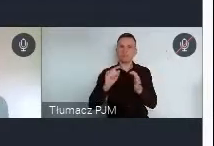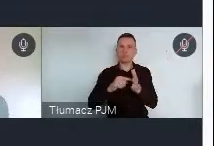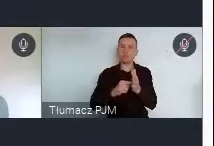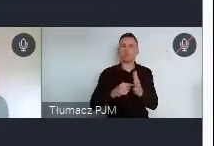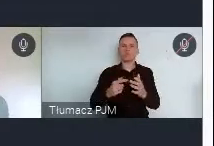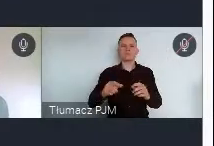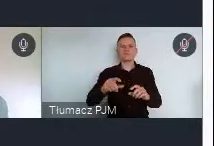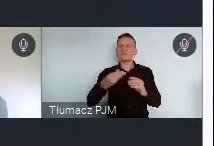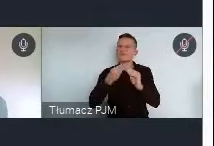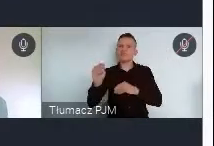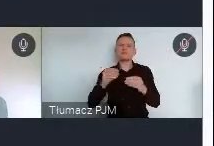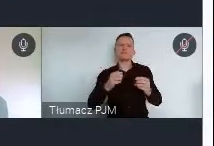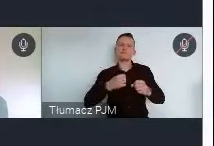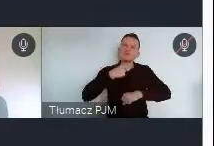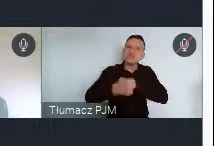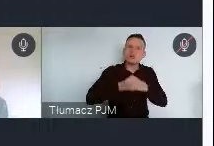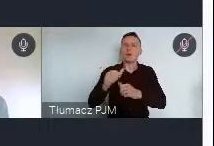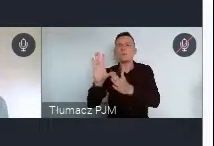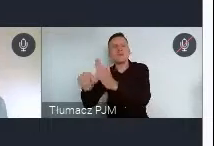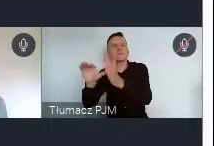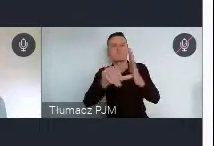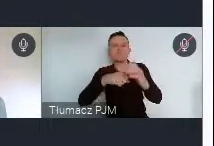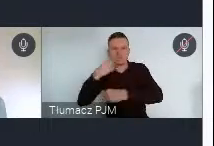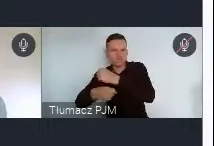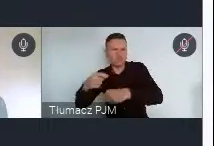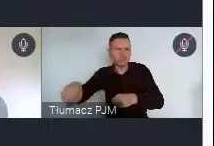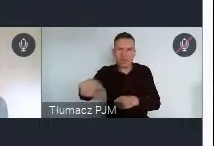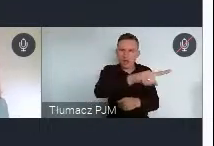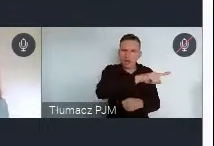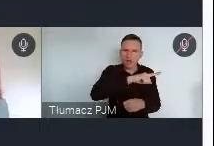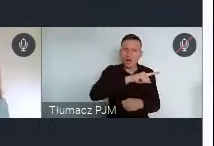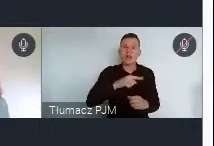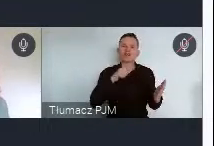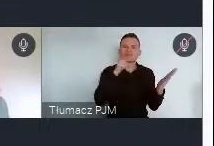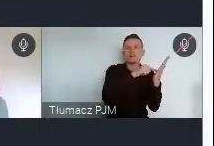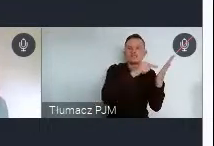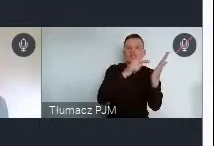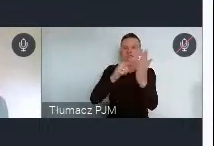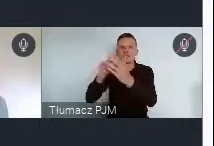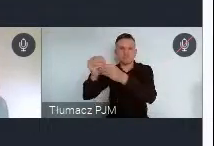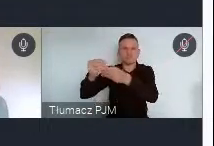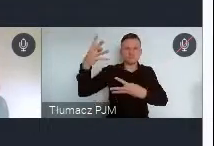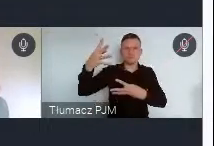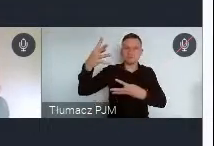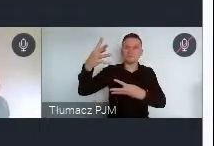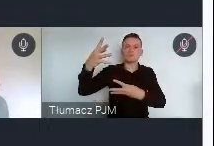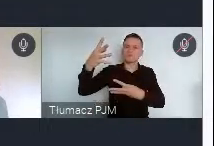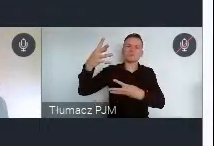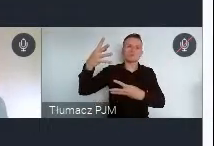są tak naprawdę przypisywane do szeregu celów, a nie do jednego konkretnego,